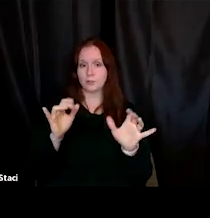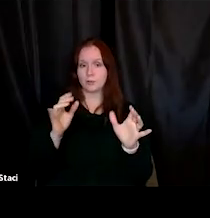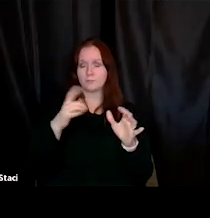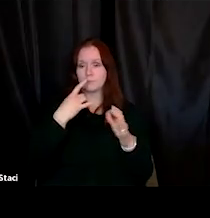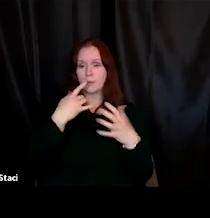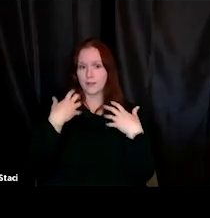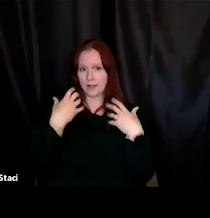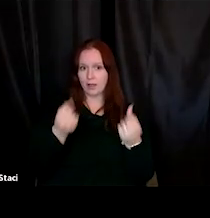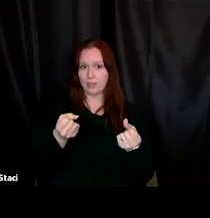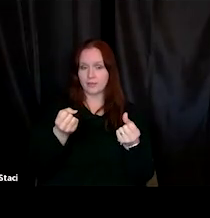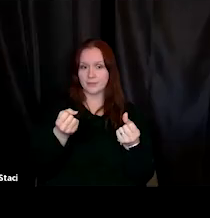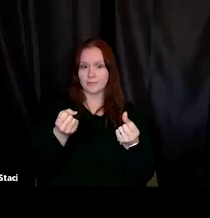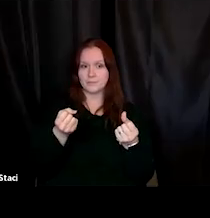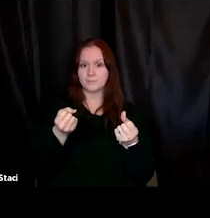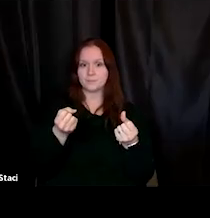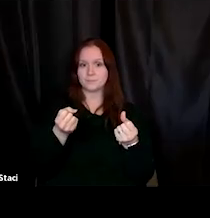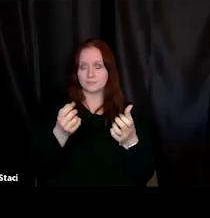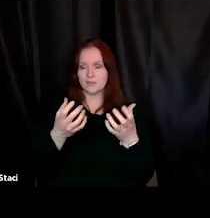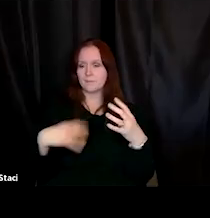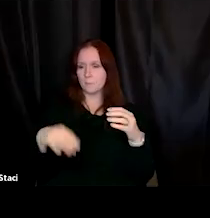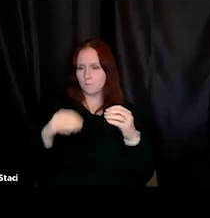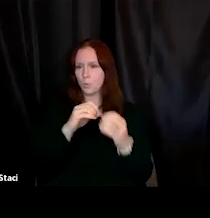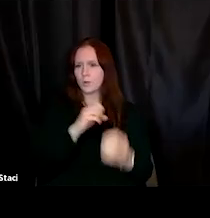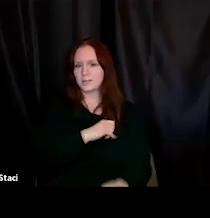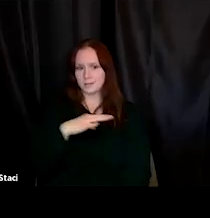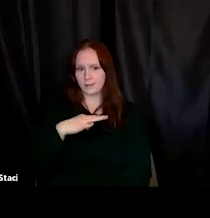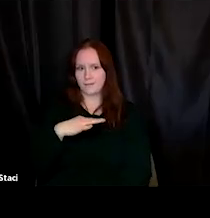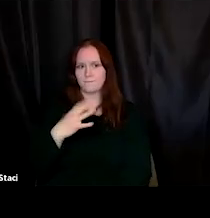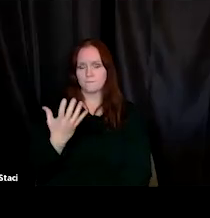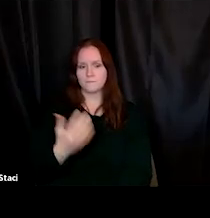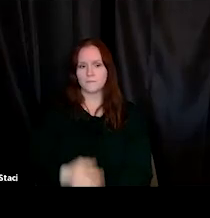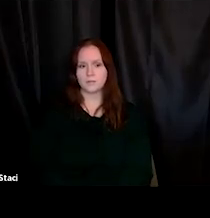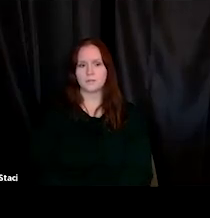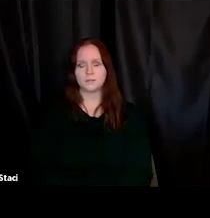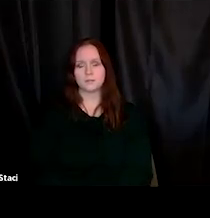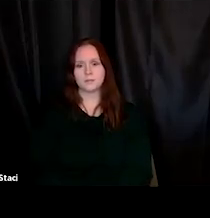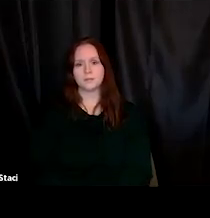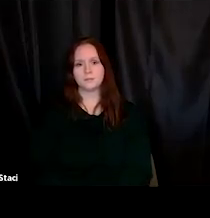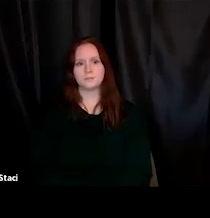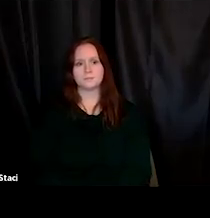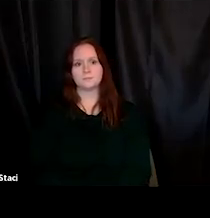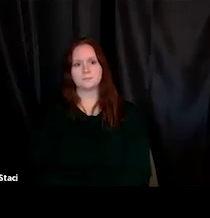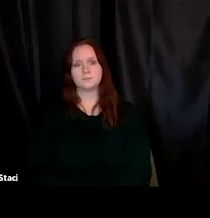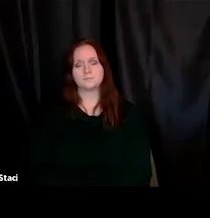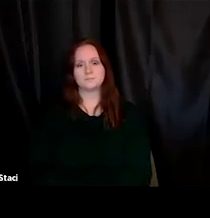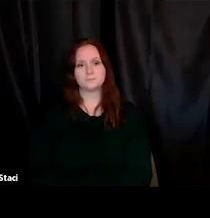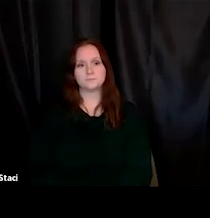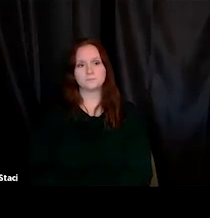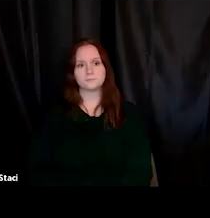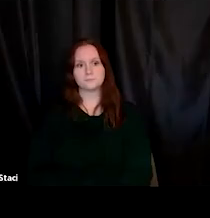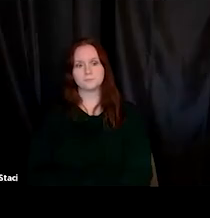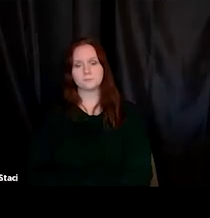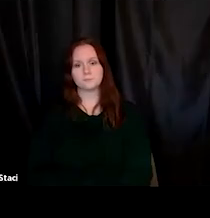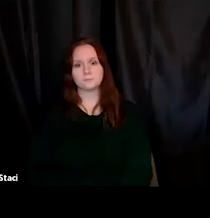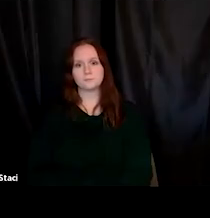Uno de mis mejores consejos con todos los formularios es tratar de mantenerme organizada